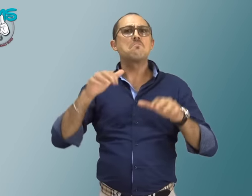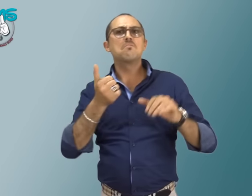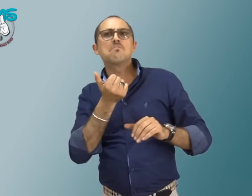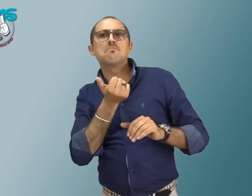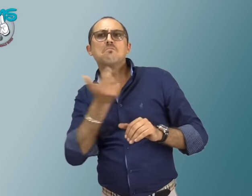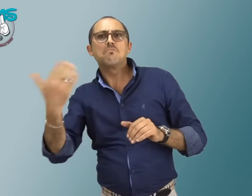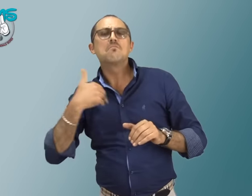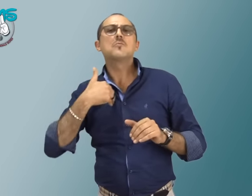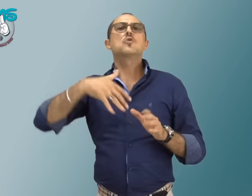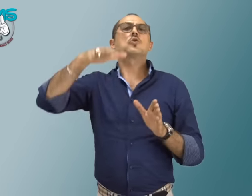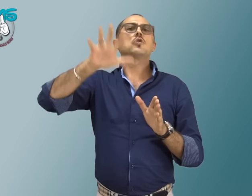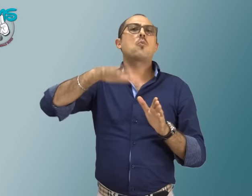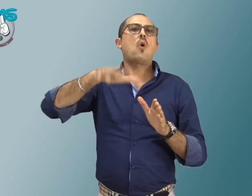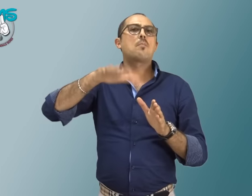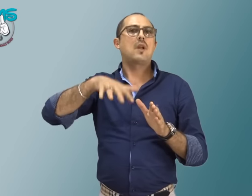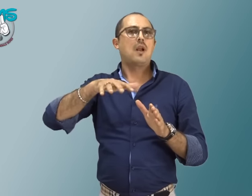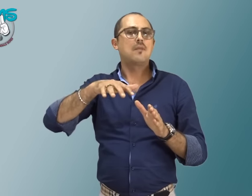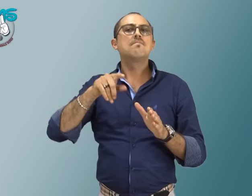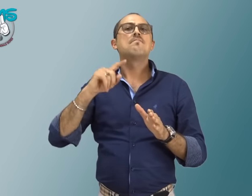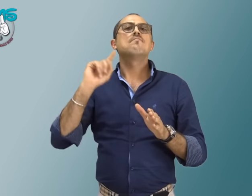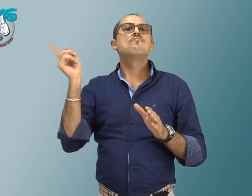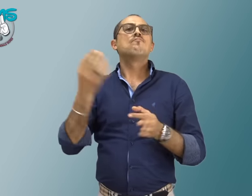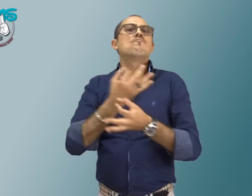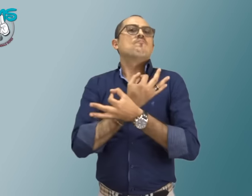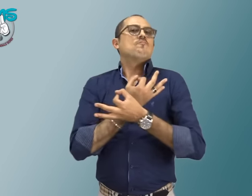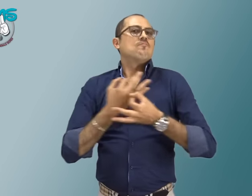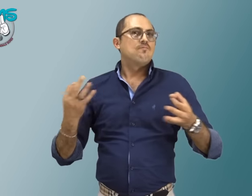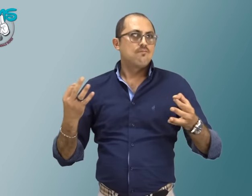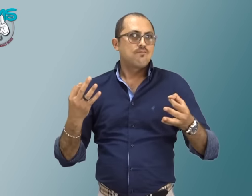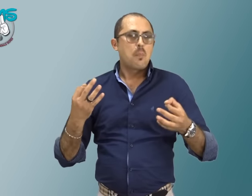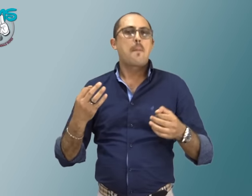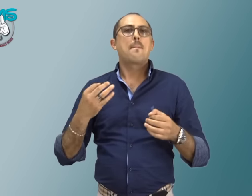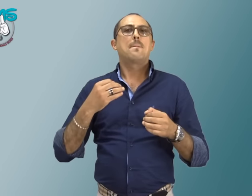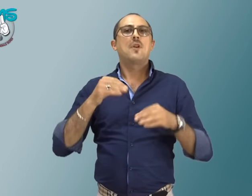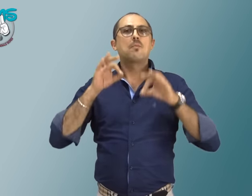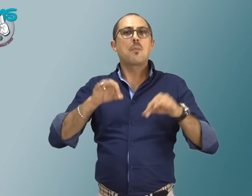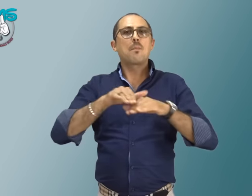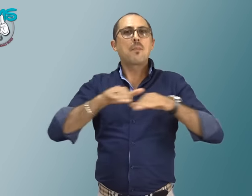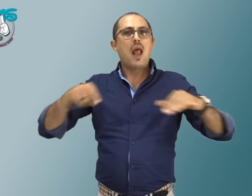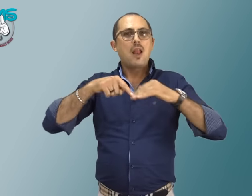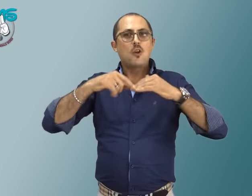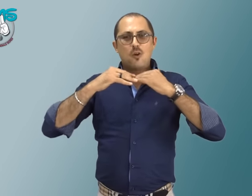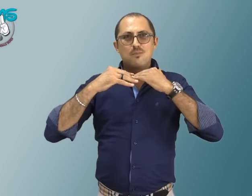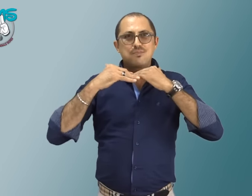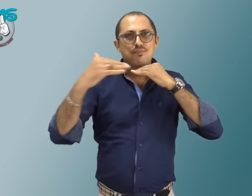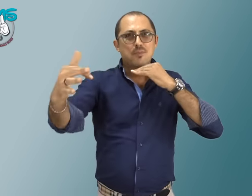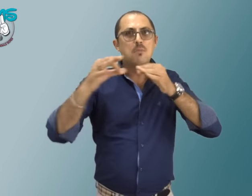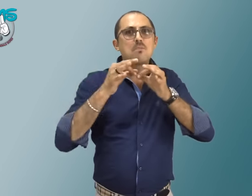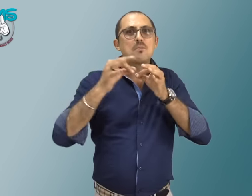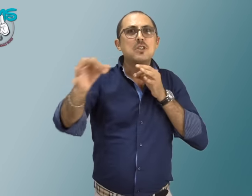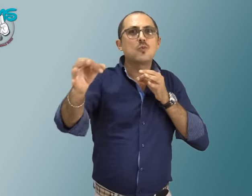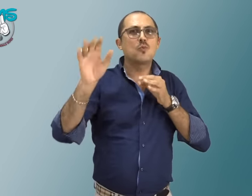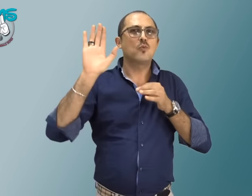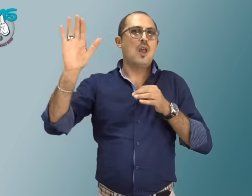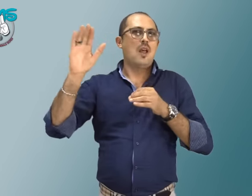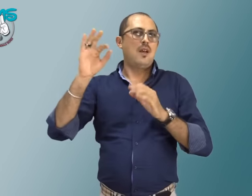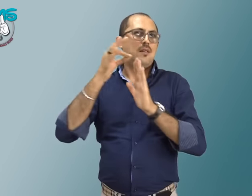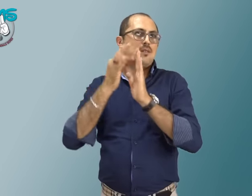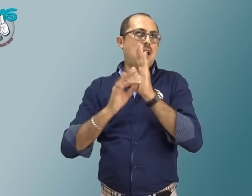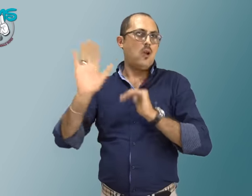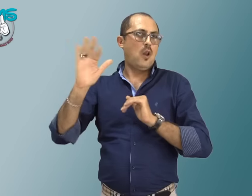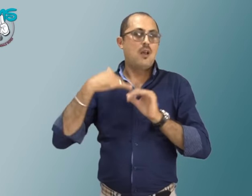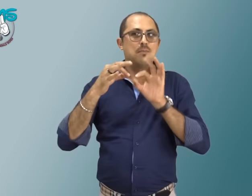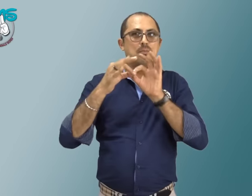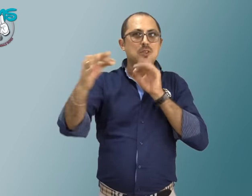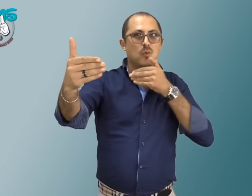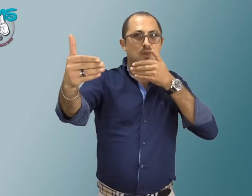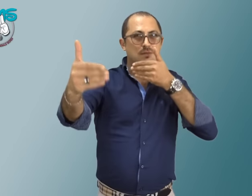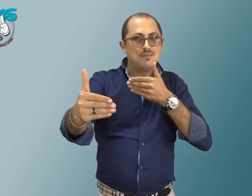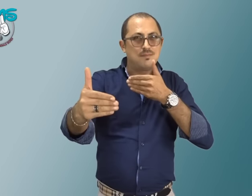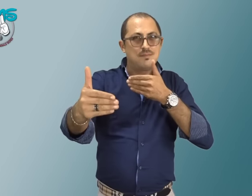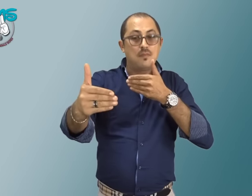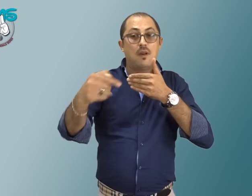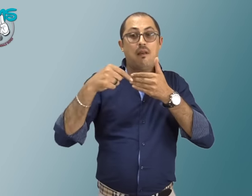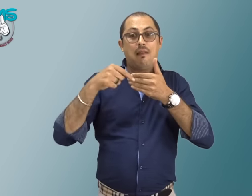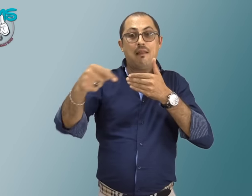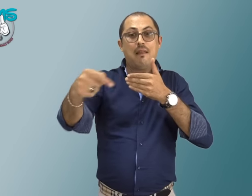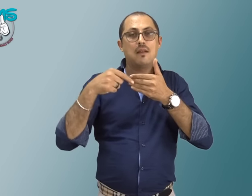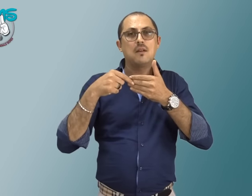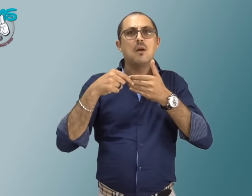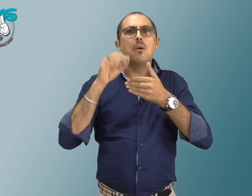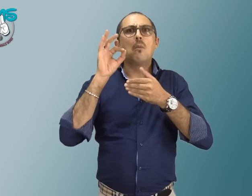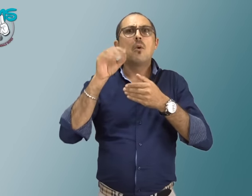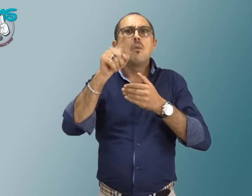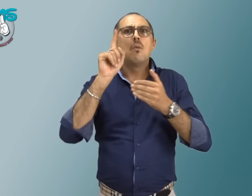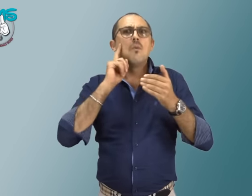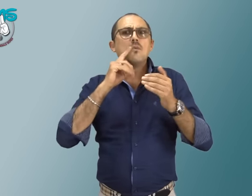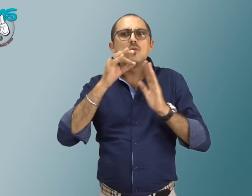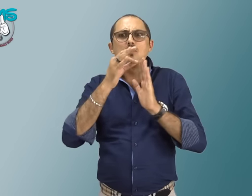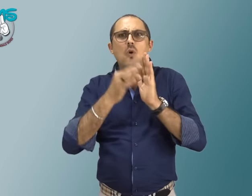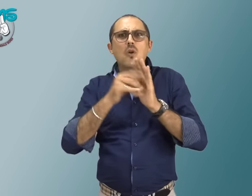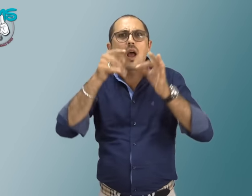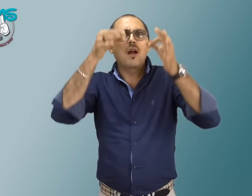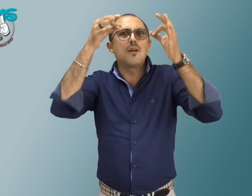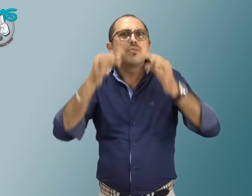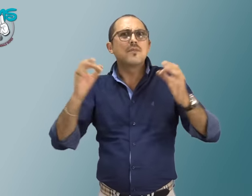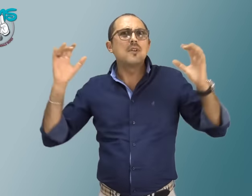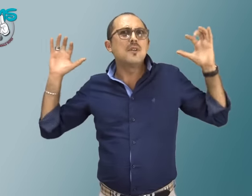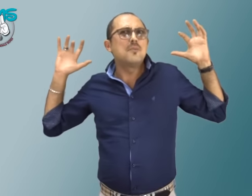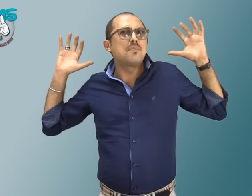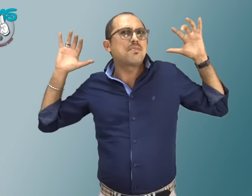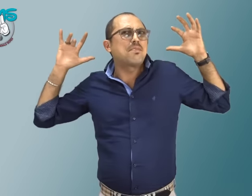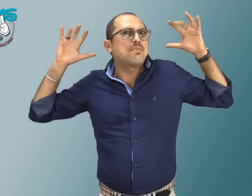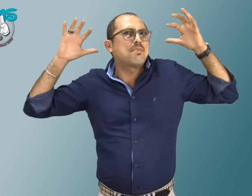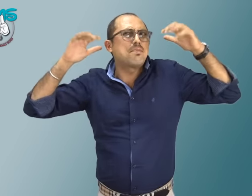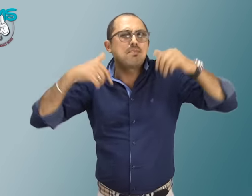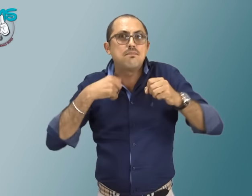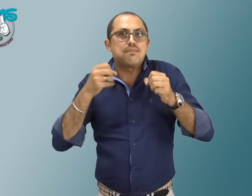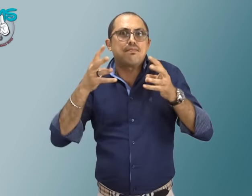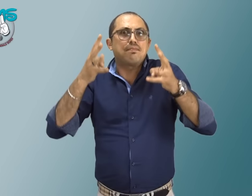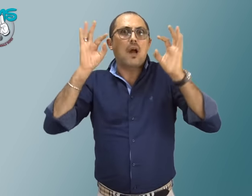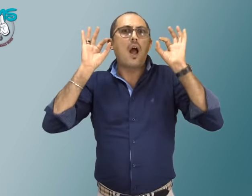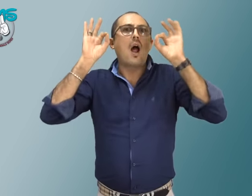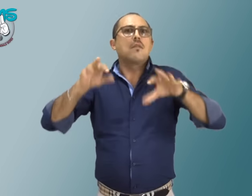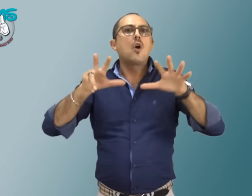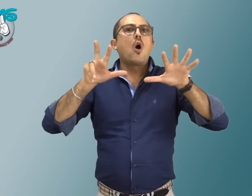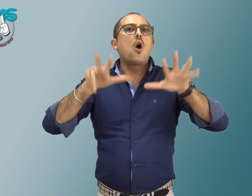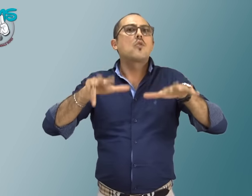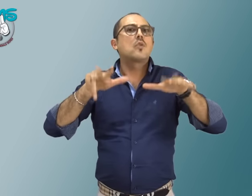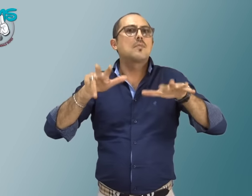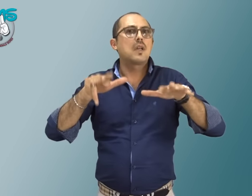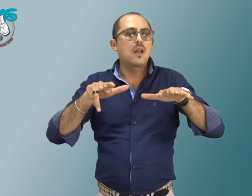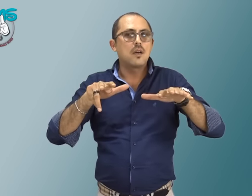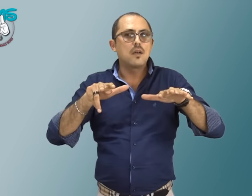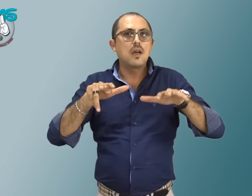prevedendo circa 5000 presenti all'organizzazione, che sul palco avevano messo delle misure adatte al numero dei presenti, invece in quella giornata vennero circa 8000